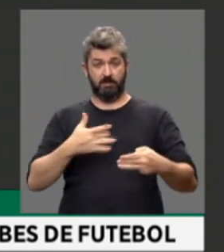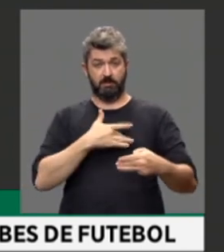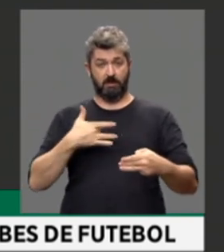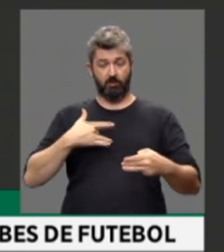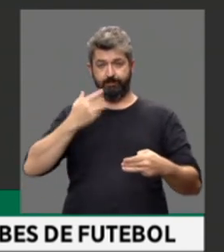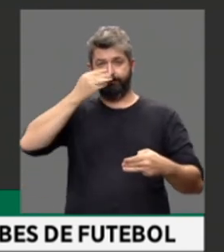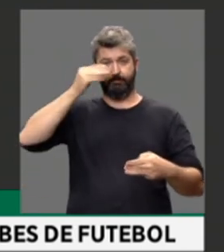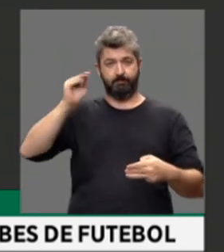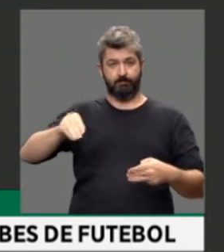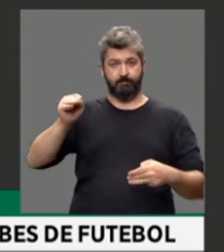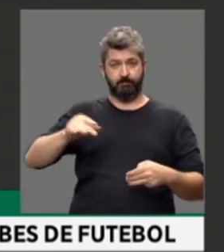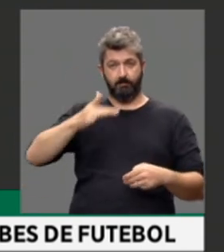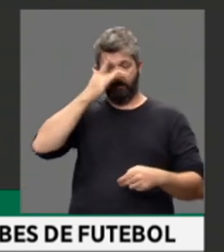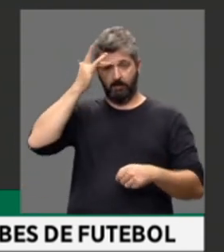DEPUTADO RICARDO IZAR. -- [MÁRCIO SALEMA]: